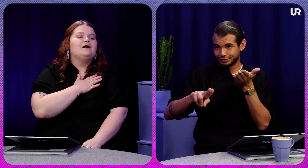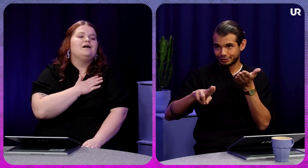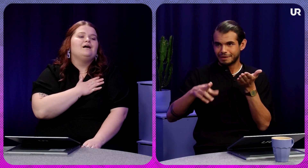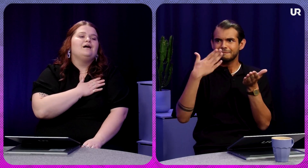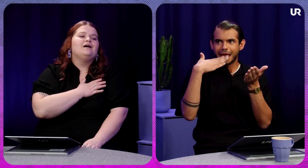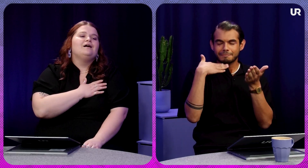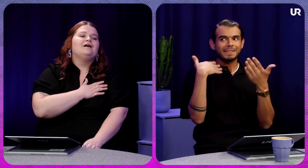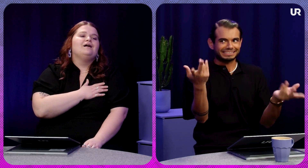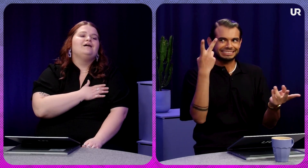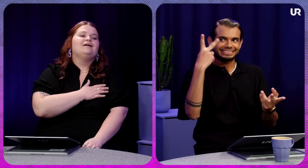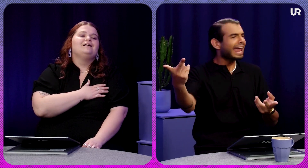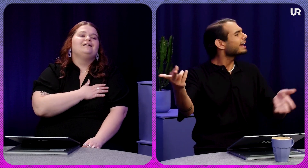Vår research-redaktör! Josephine: Vad skönt!